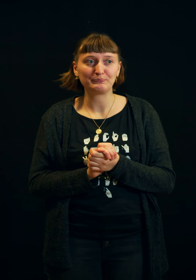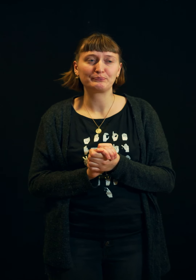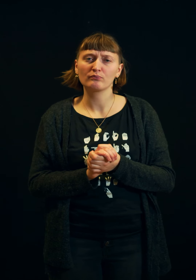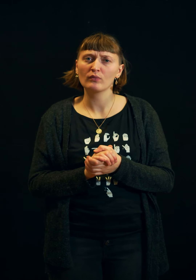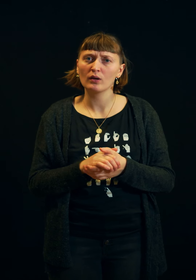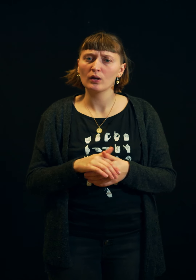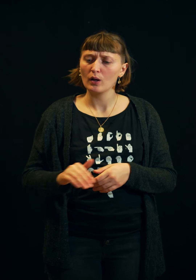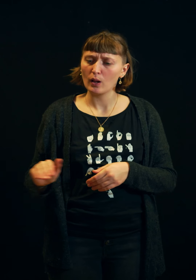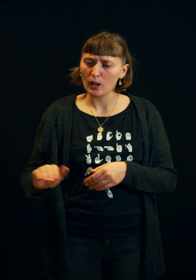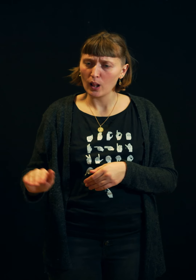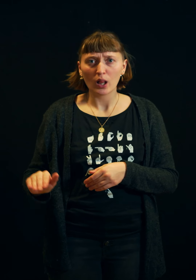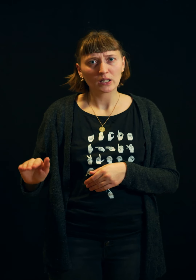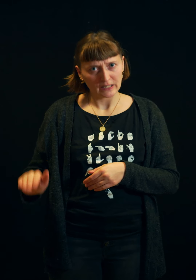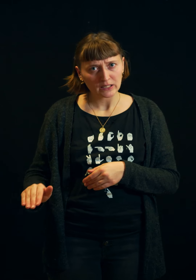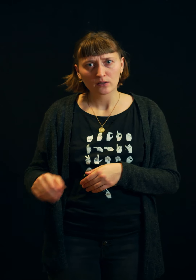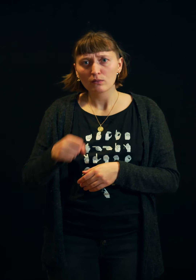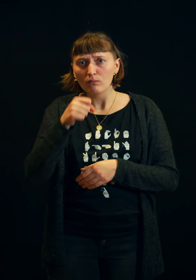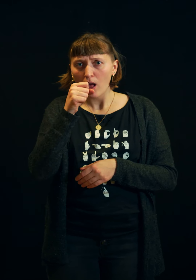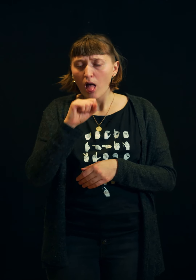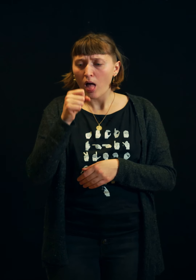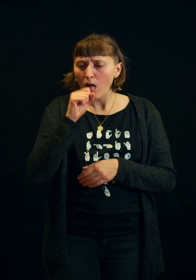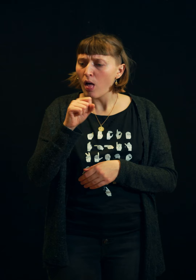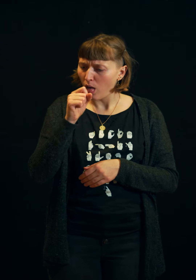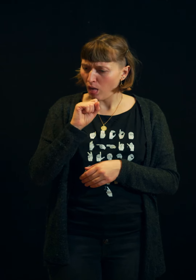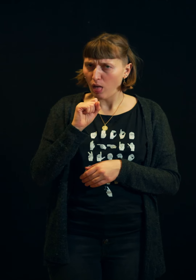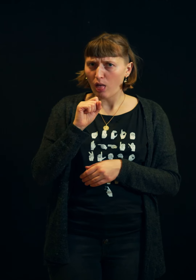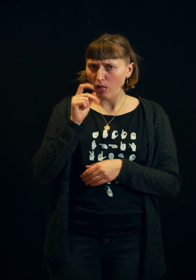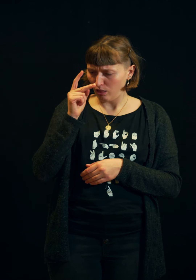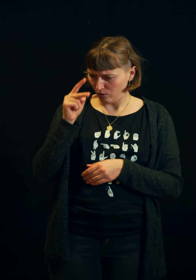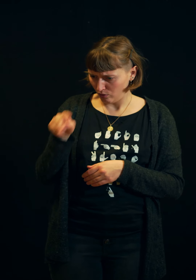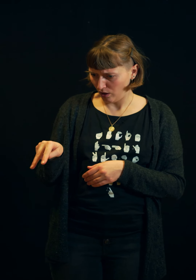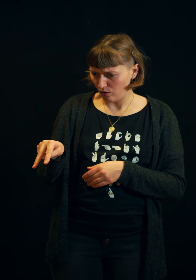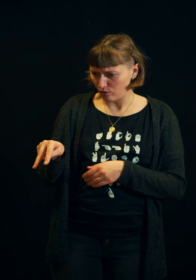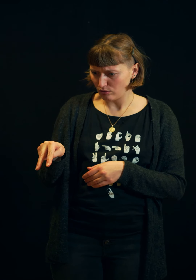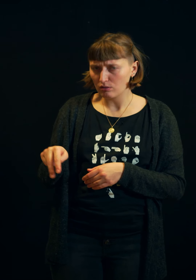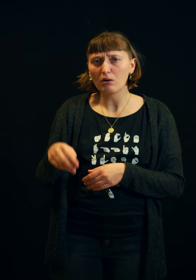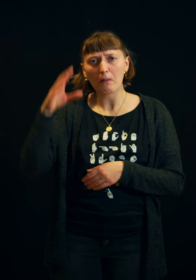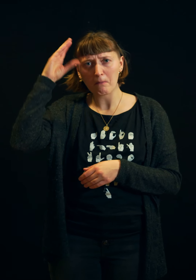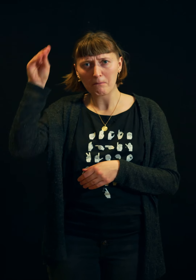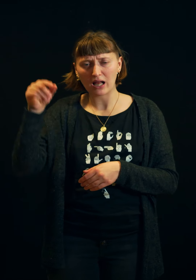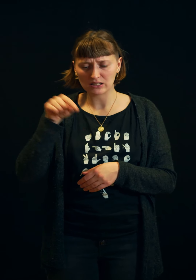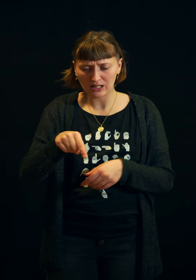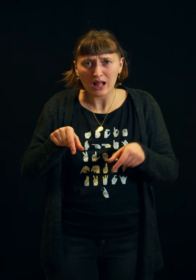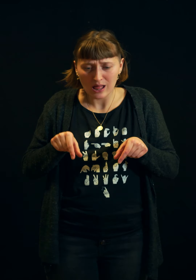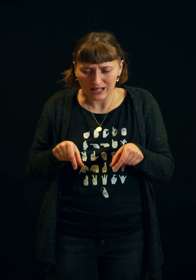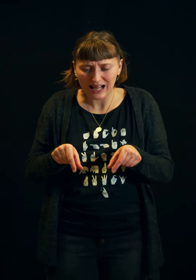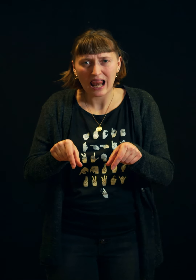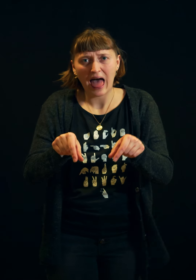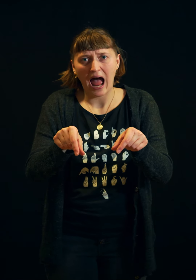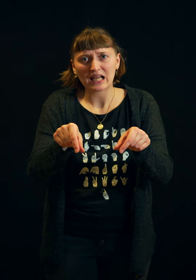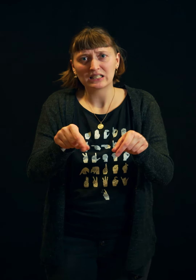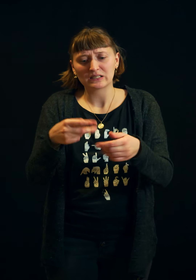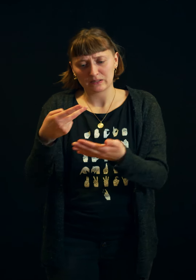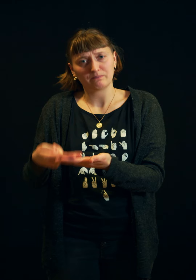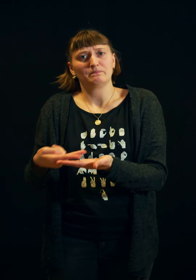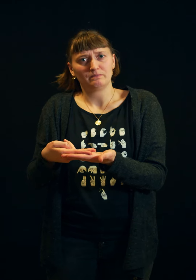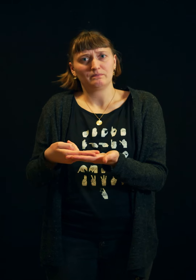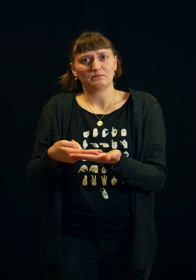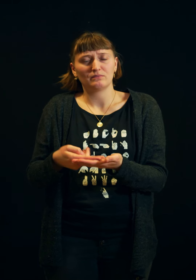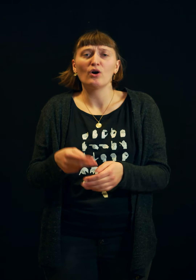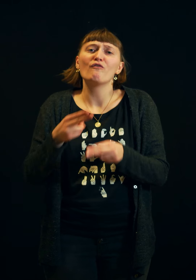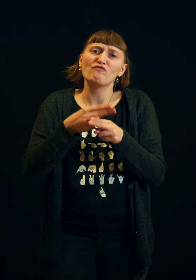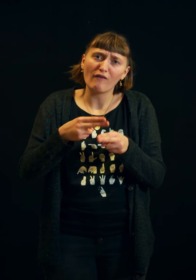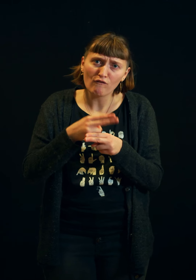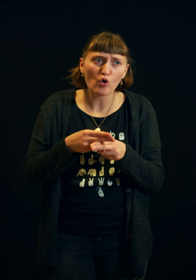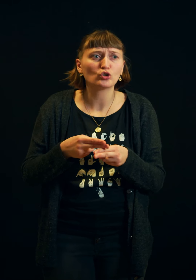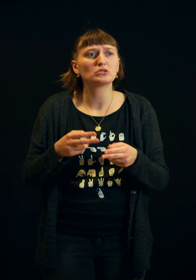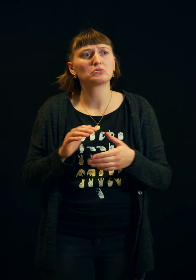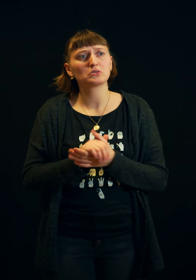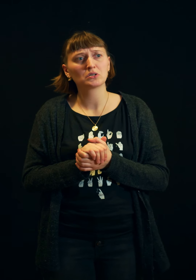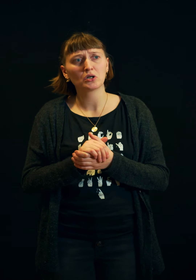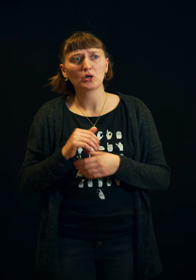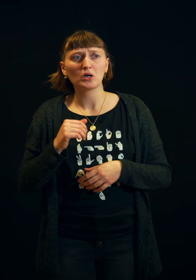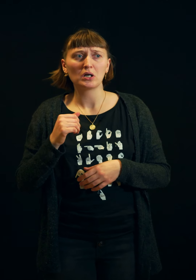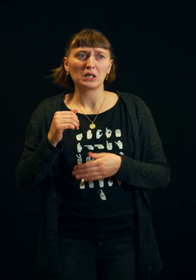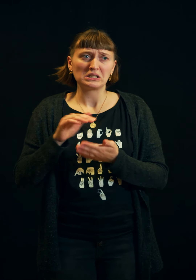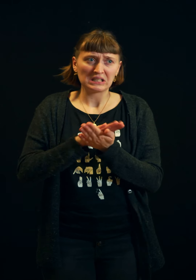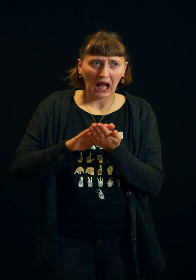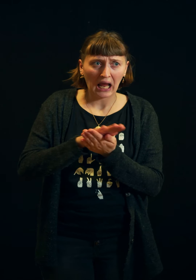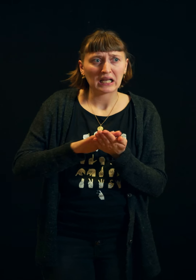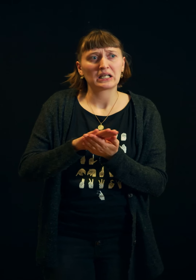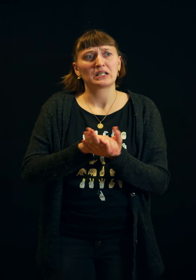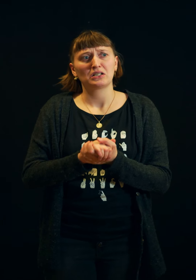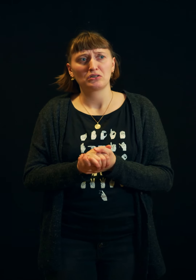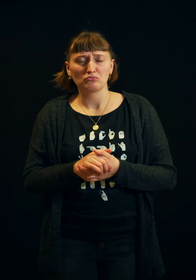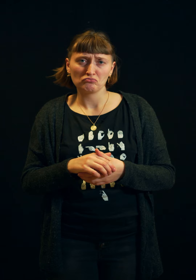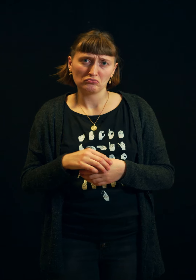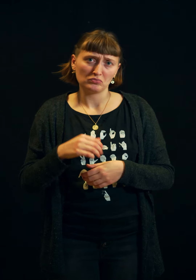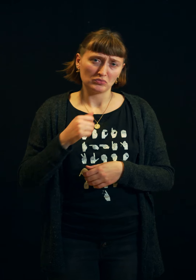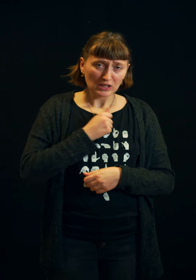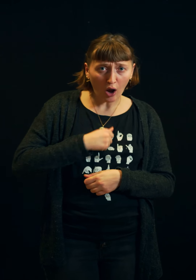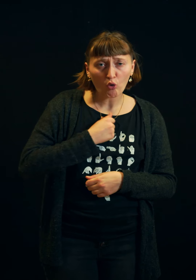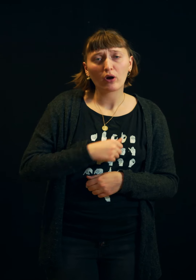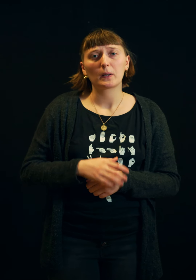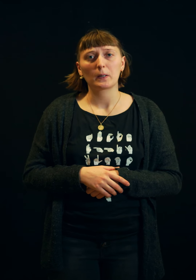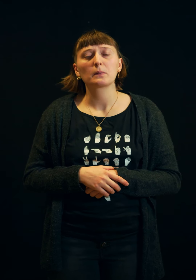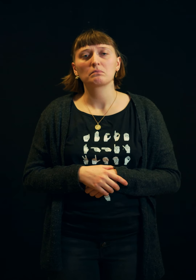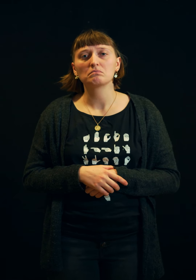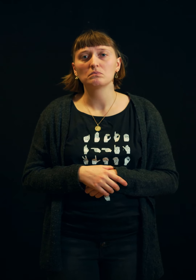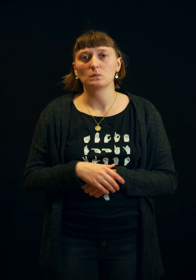Und ein Kind kam besah sich ihn, wie er dort lag, verzweifelt, verwundet und dreckig,